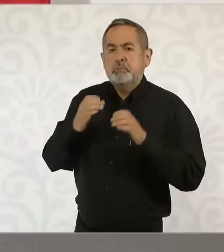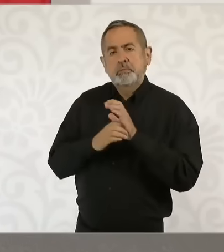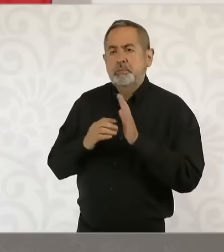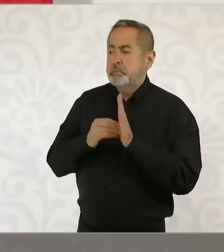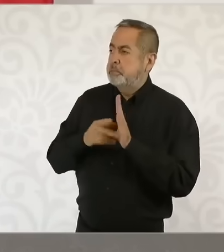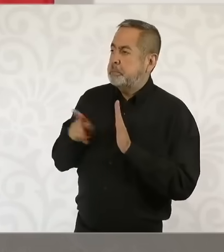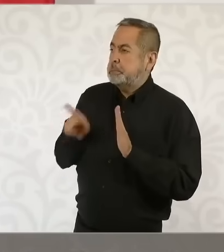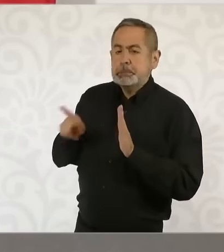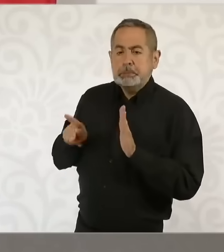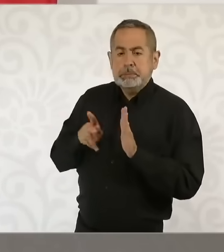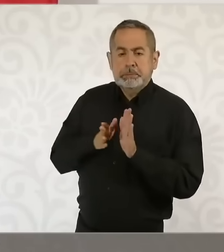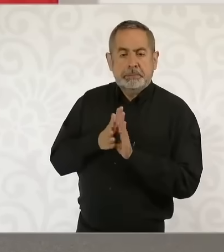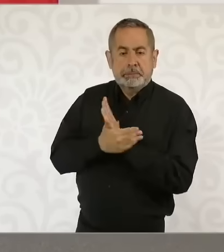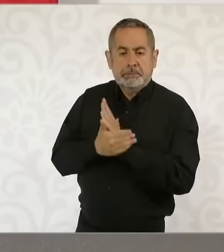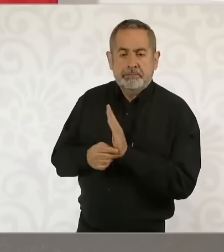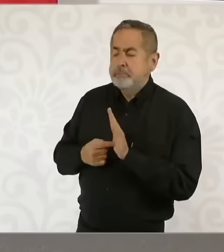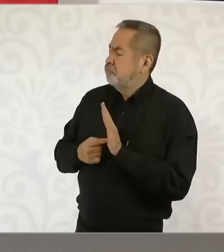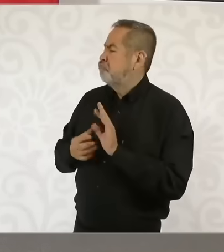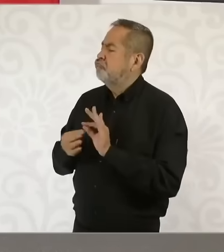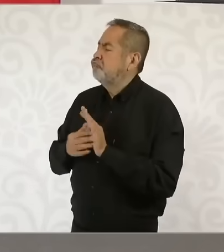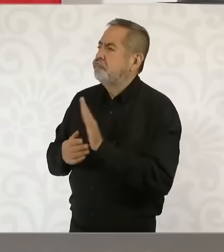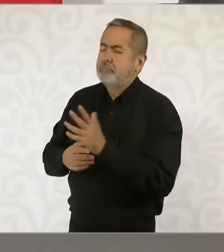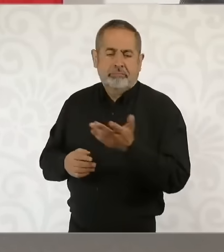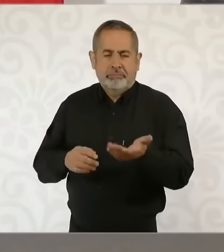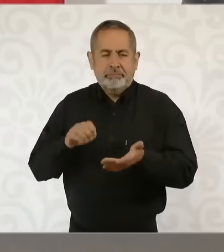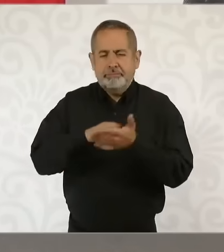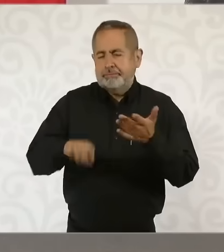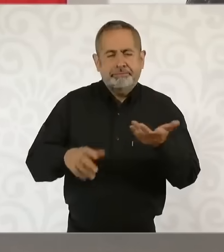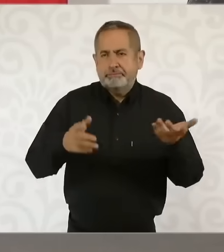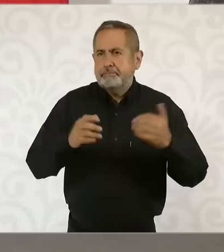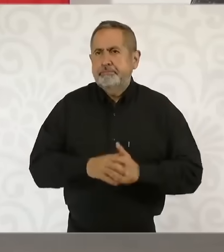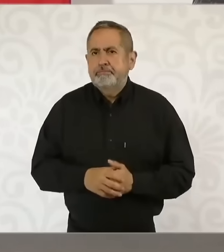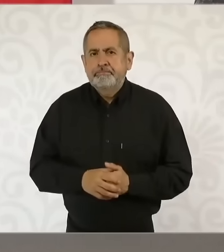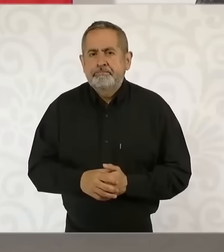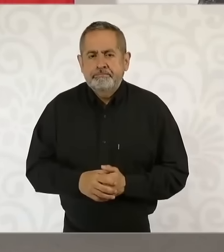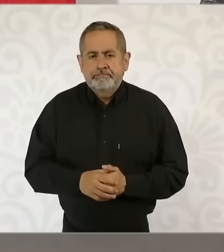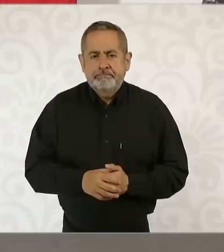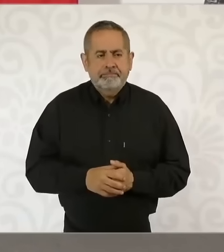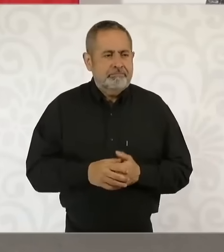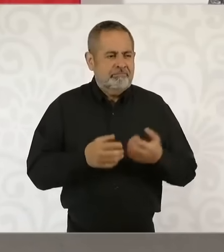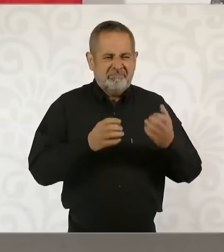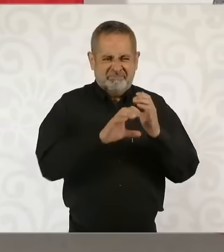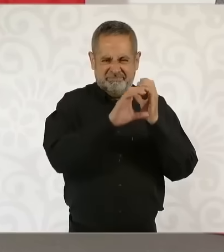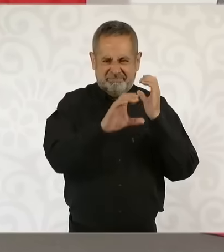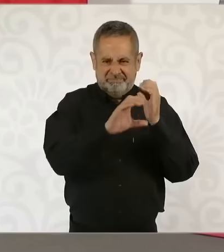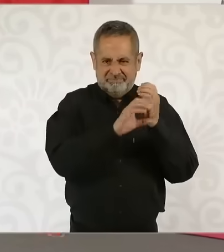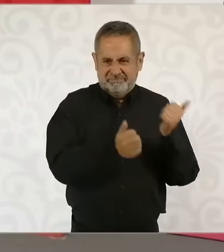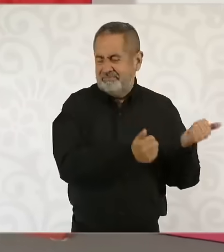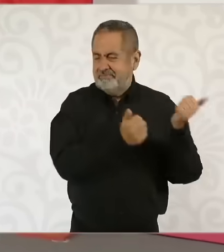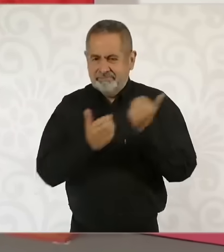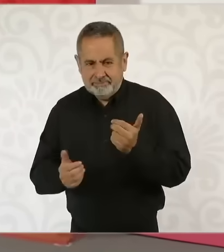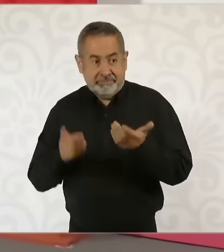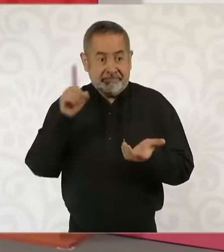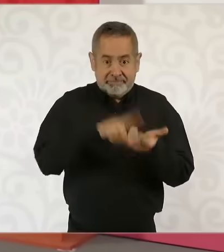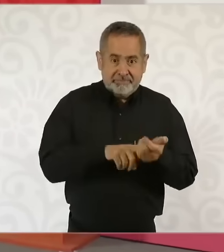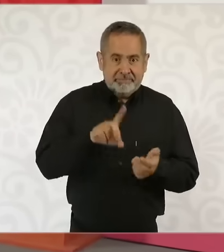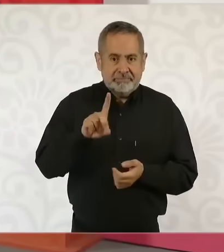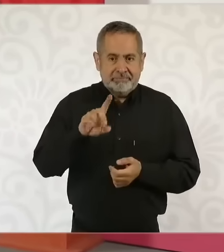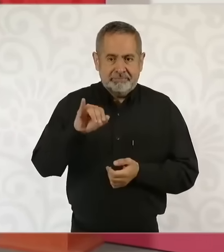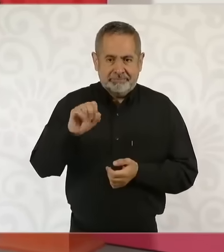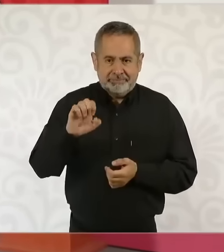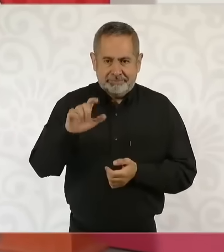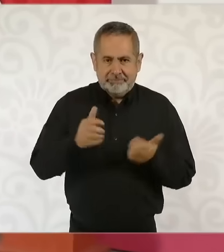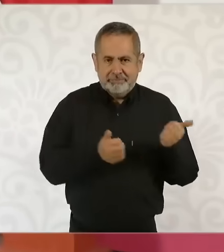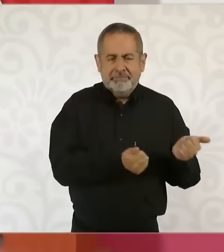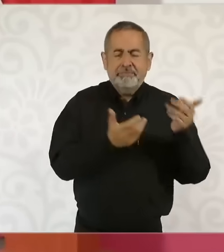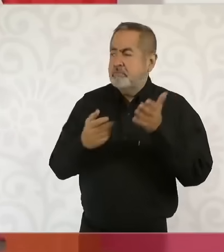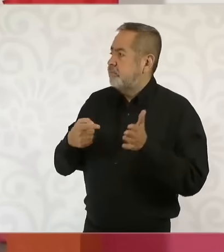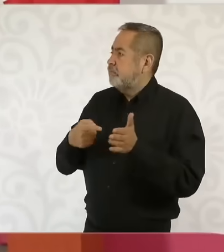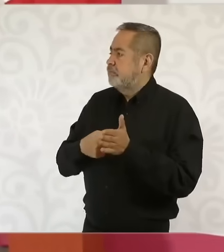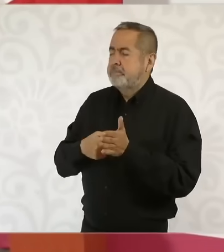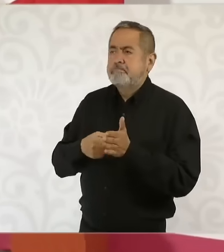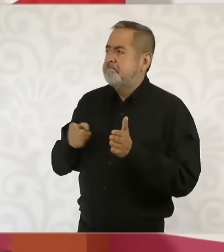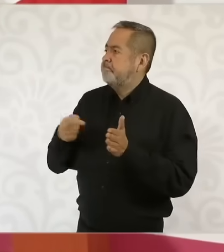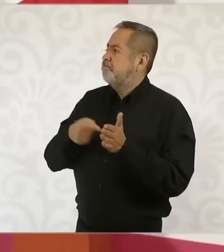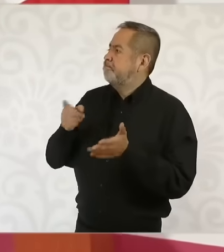Entonces, supóng que un carro tanque trae diésel y se reporta como nafta. Entonces paga menos